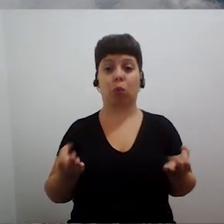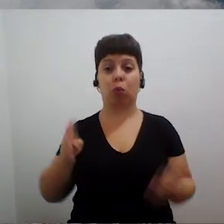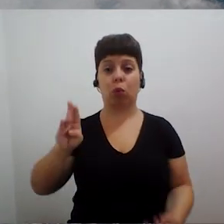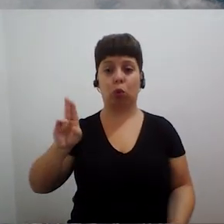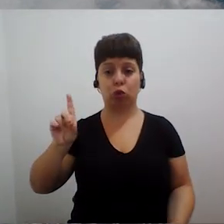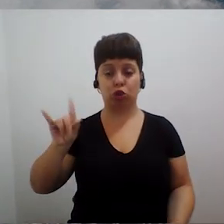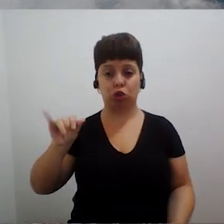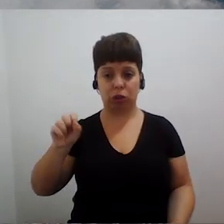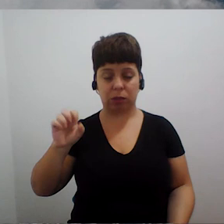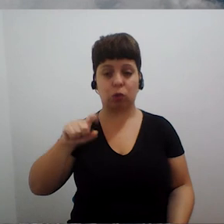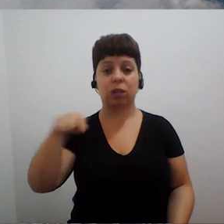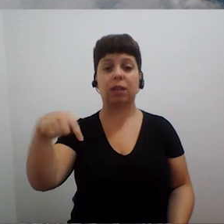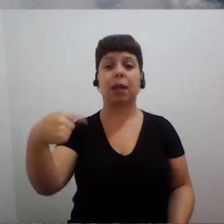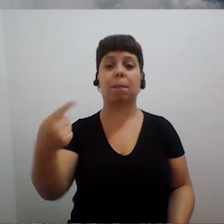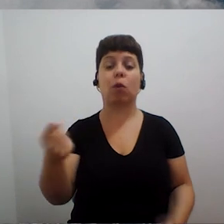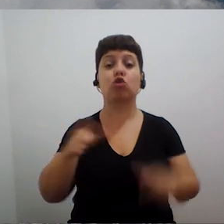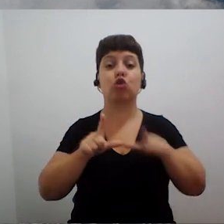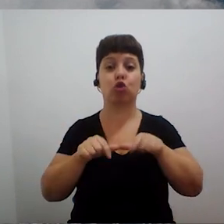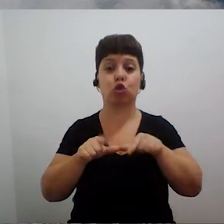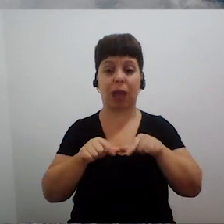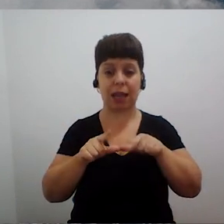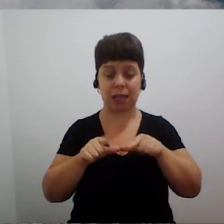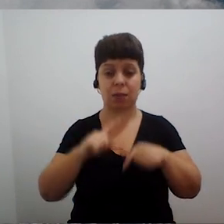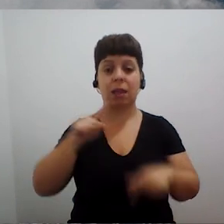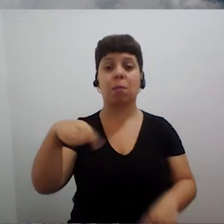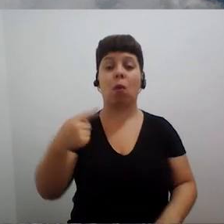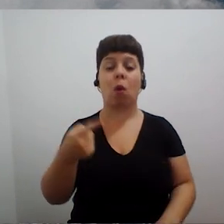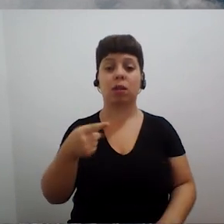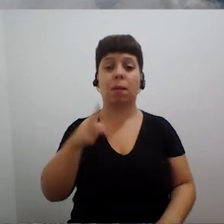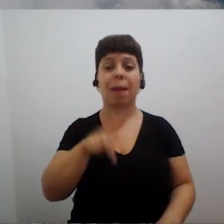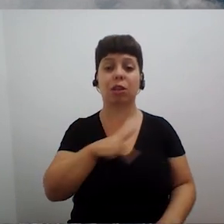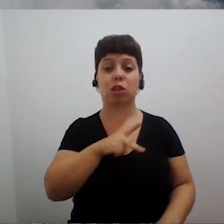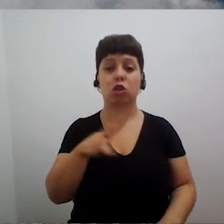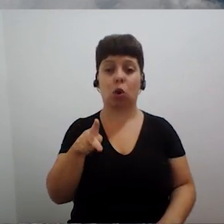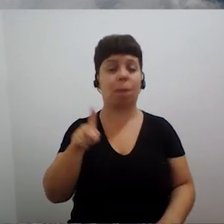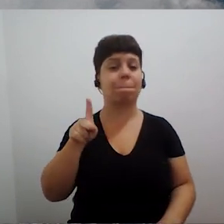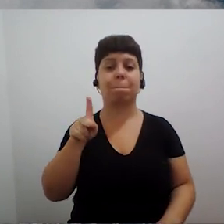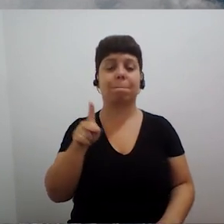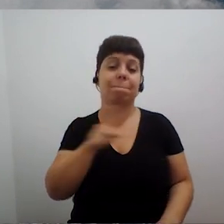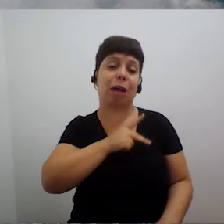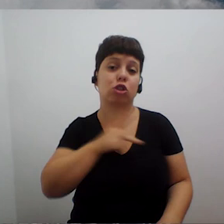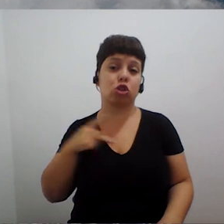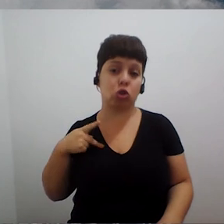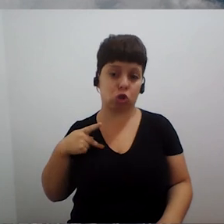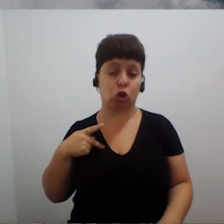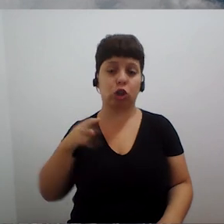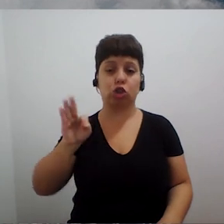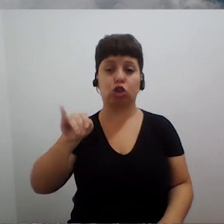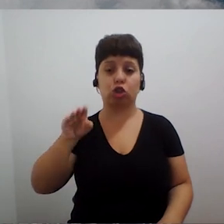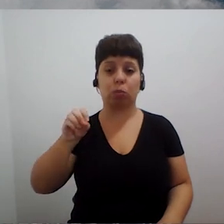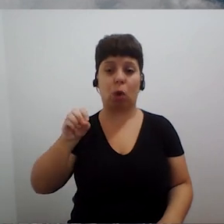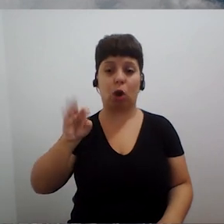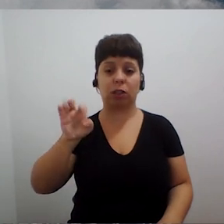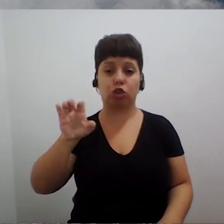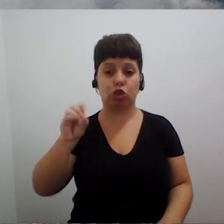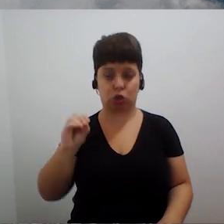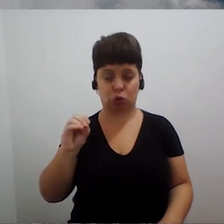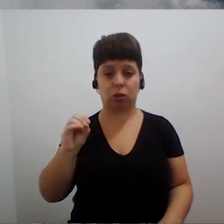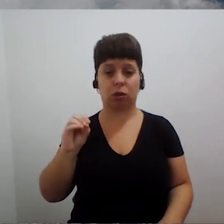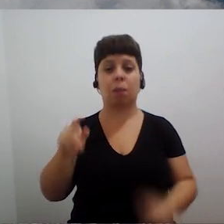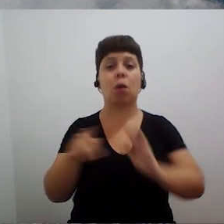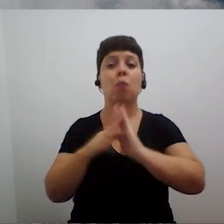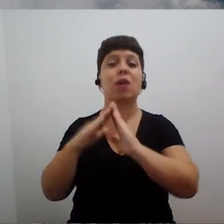o Rabino Pablo bermann do Judaísmo e o pastor Timóteo carriker do cristianismo, abordando a igreja